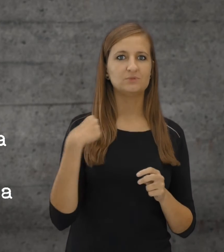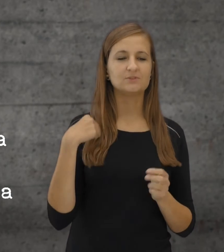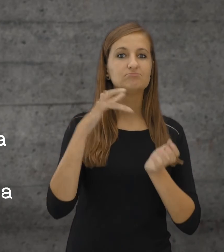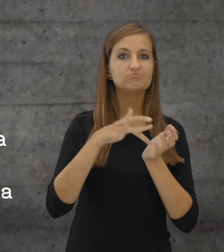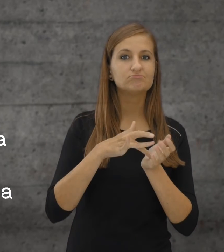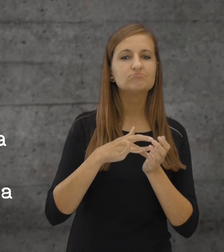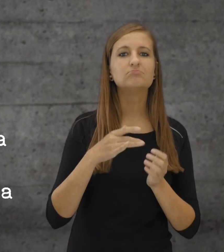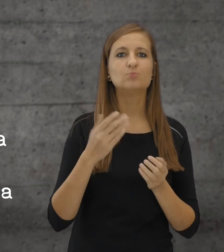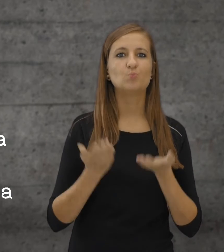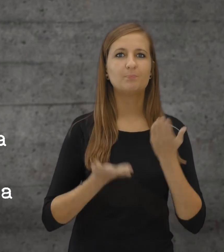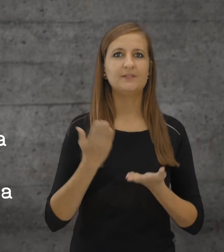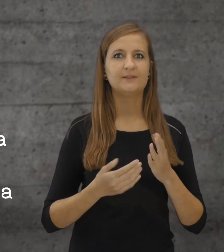Była dopiero tworzona (budowana) pod Lublinem.